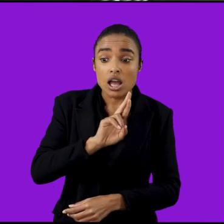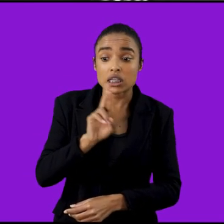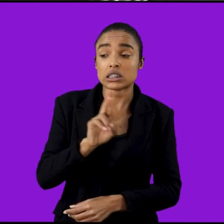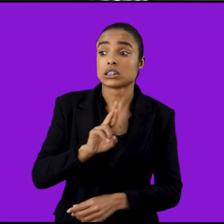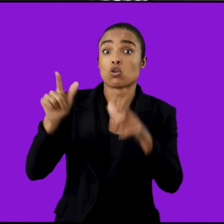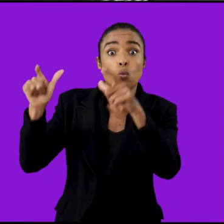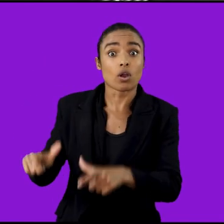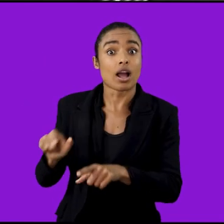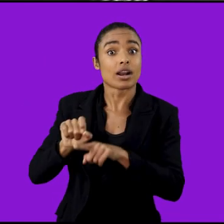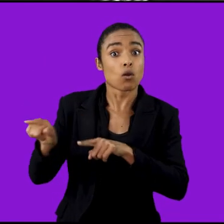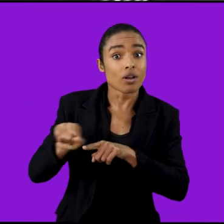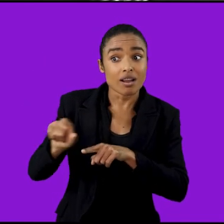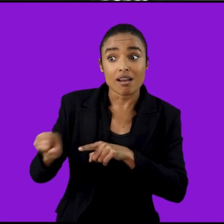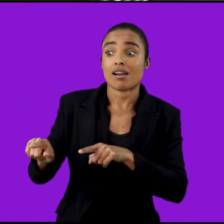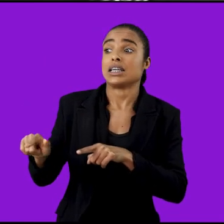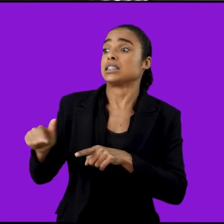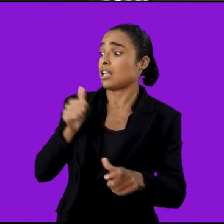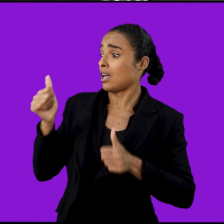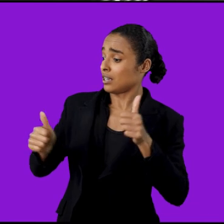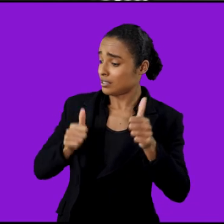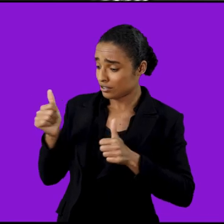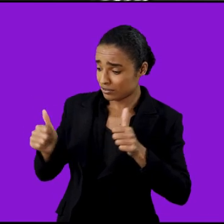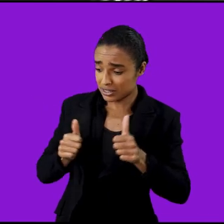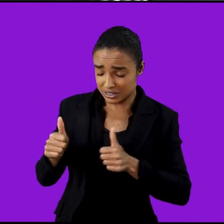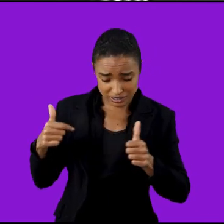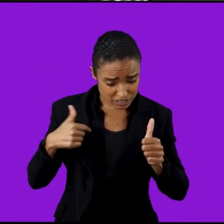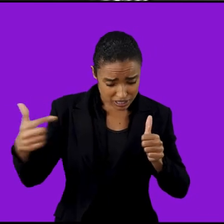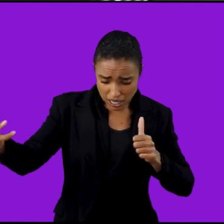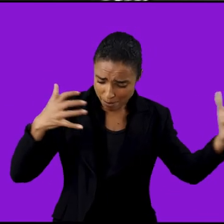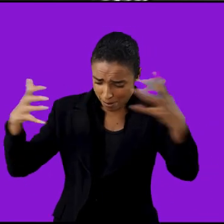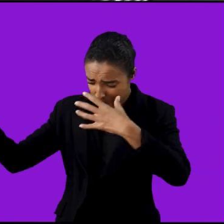devia artista, devia todo mundo. Então eu, eu entrei em choque porque as pessoas me cobravam